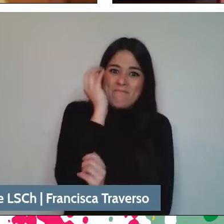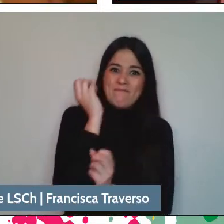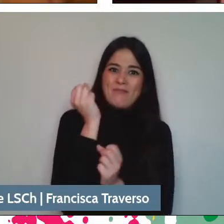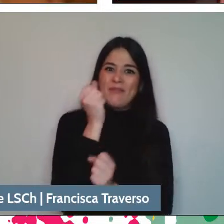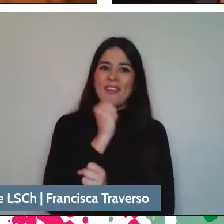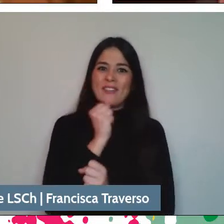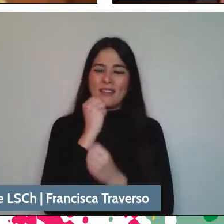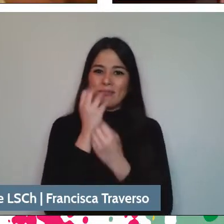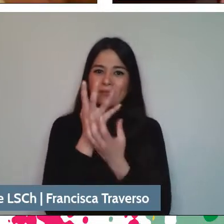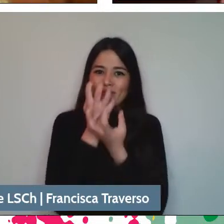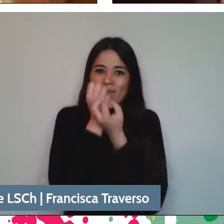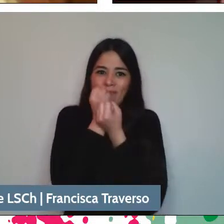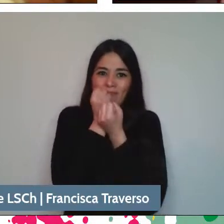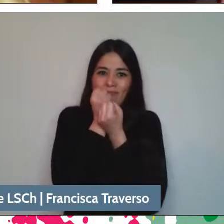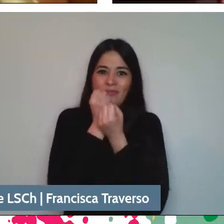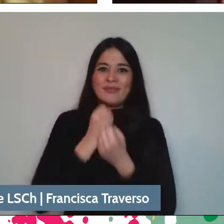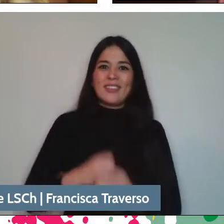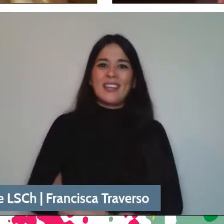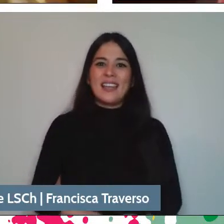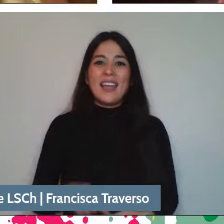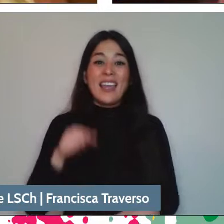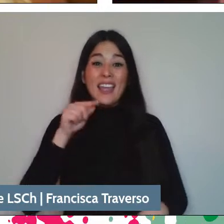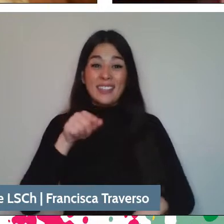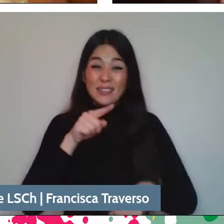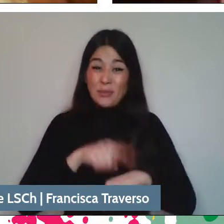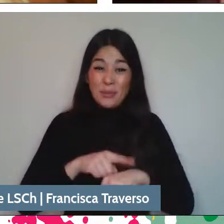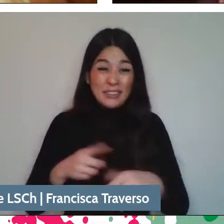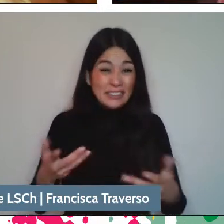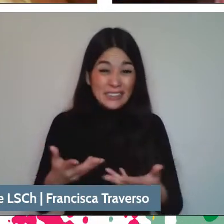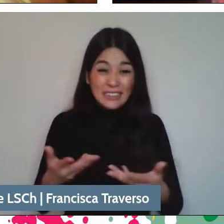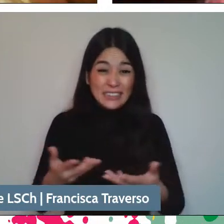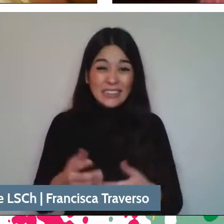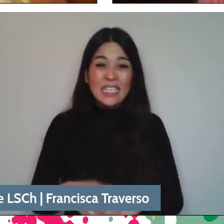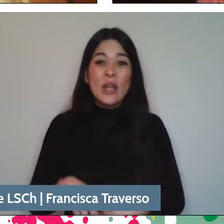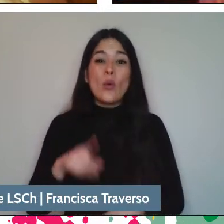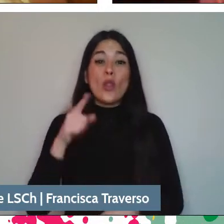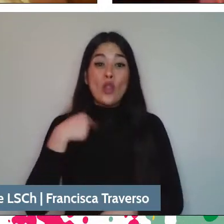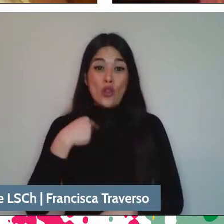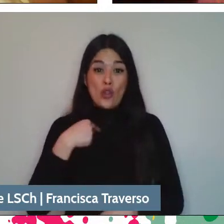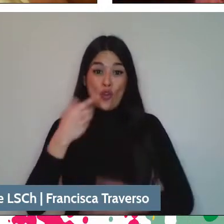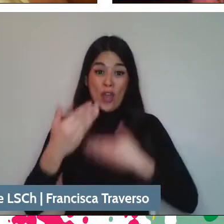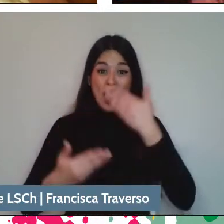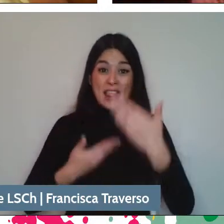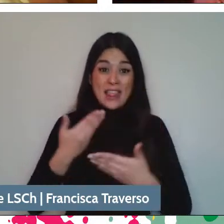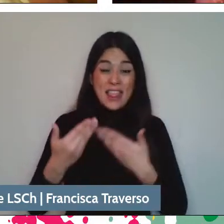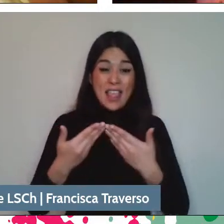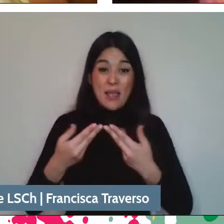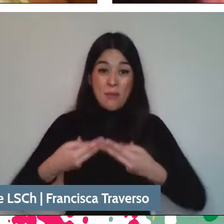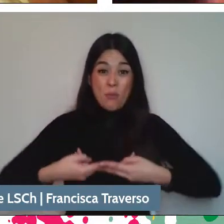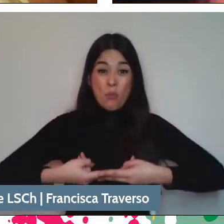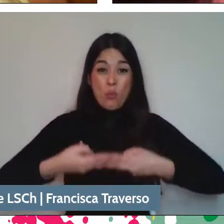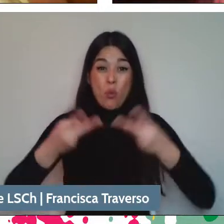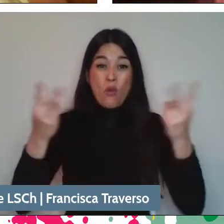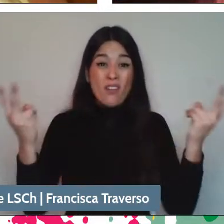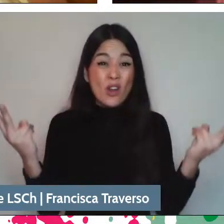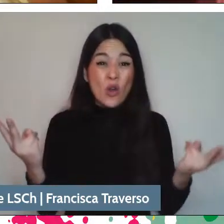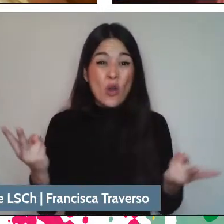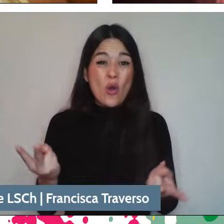Es atroz ese momento. El primer momento que yo canté en público tenía tanto pavor, o sea, sabia que tenía yo la obligación